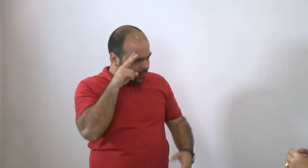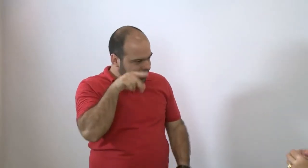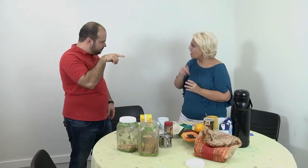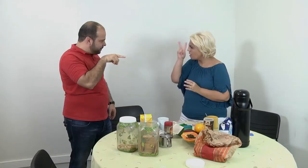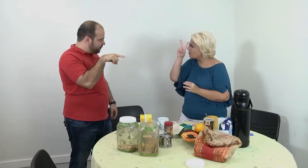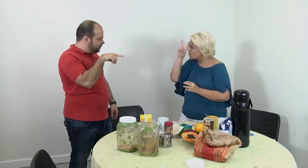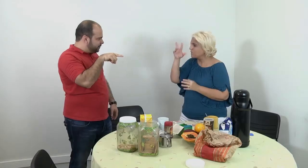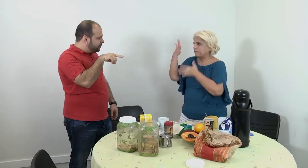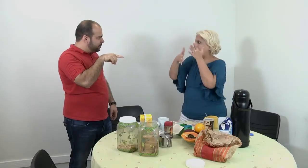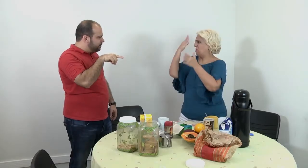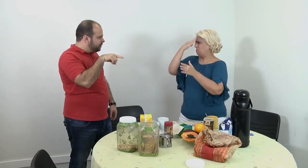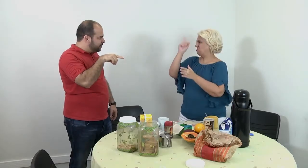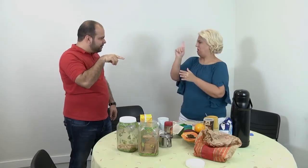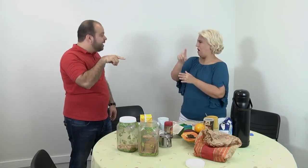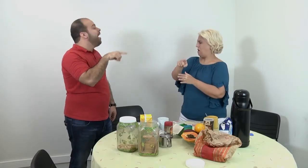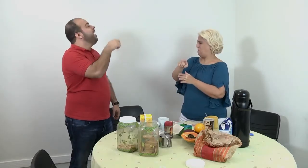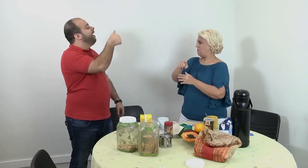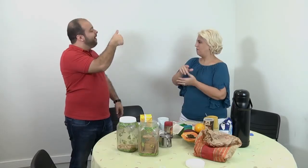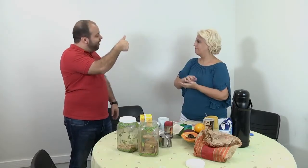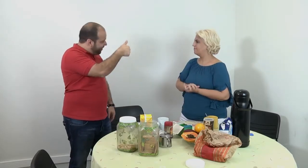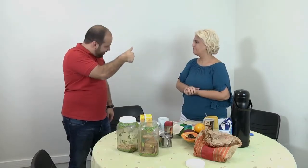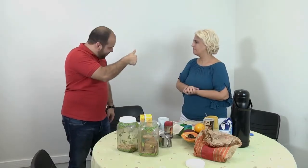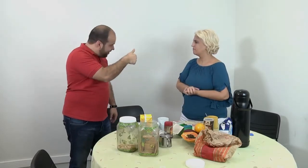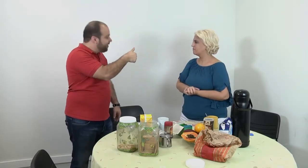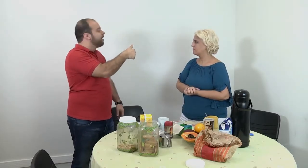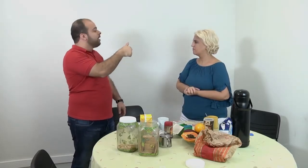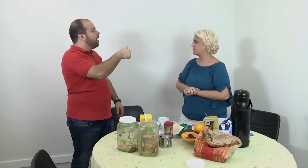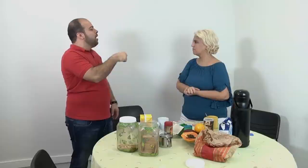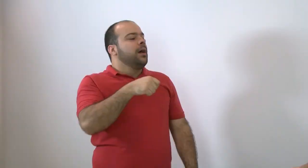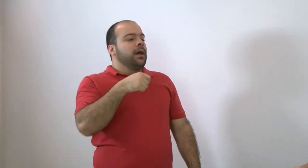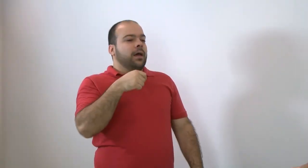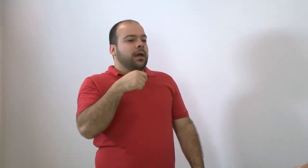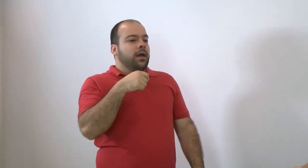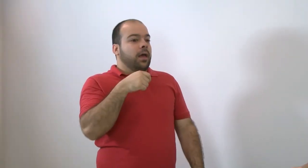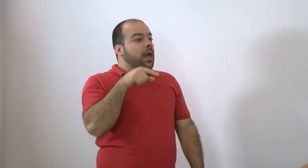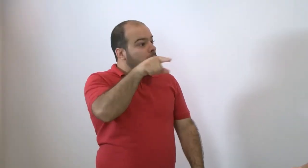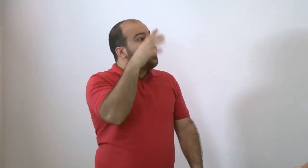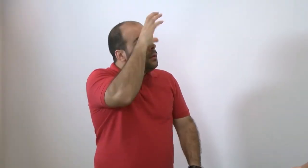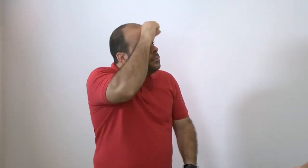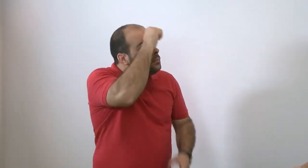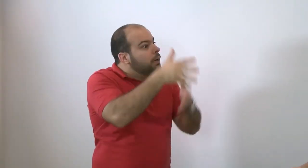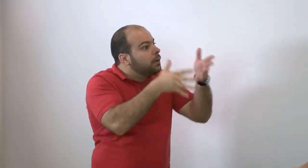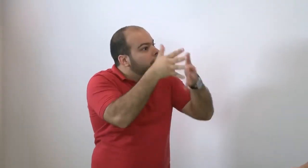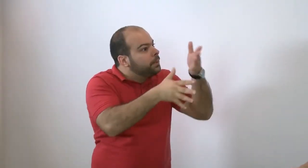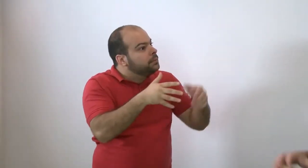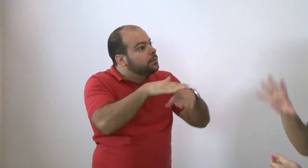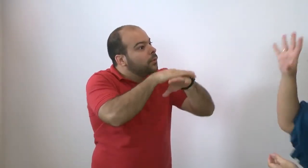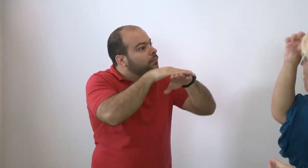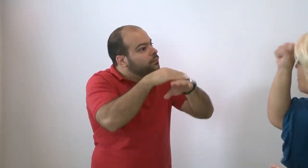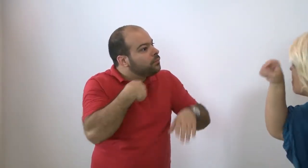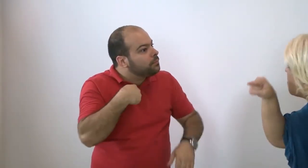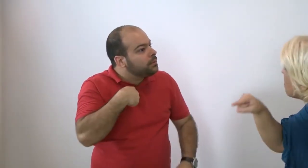Lembro! Que não sabia sinais. Sim Ele aprendeu mãe, conversou comigo, se comunicou